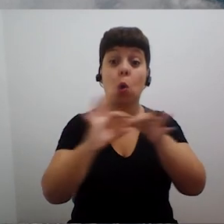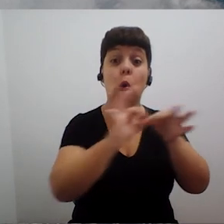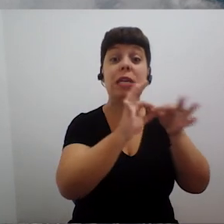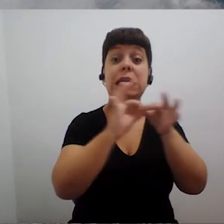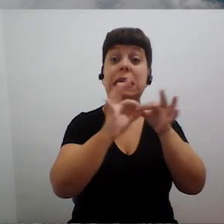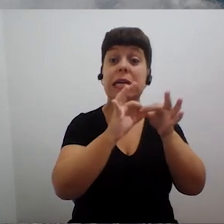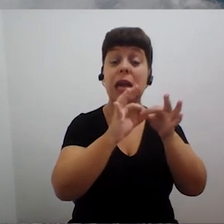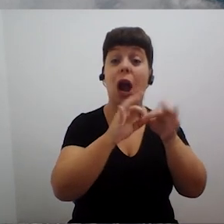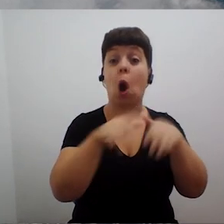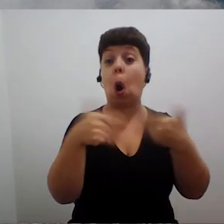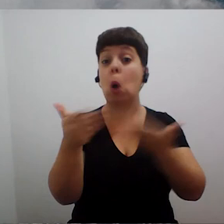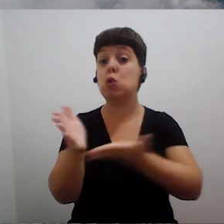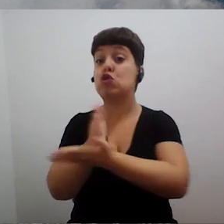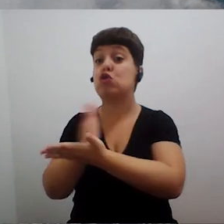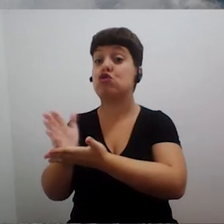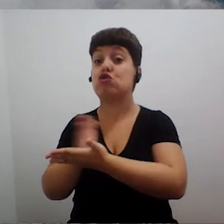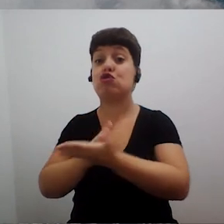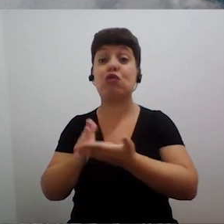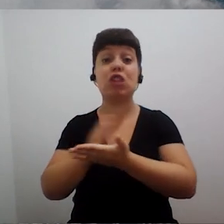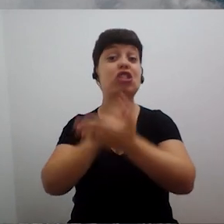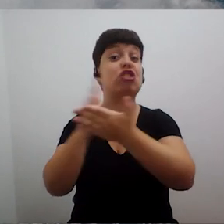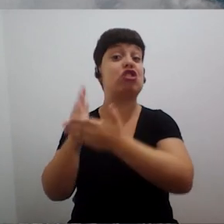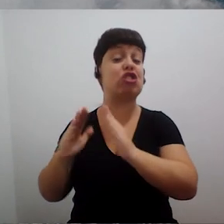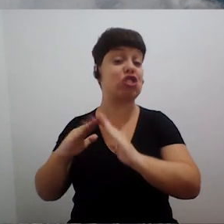É uma questão que até hoje precisa ser respondida na verdade, né?